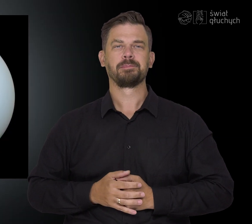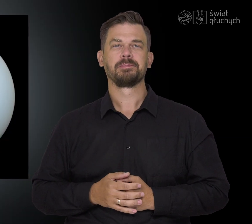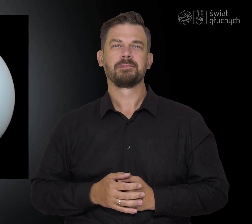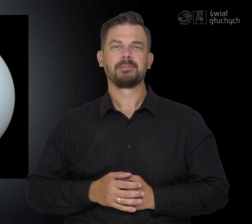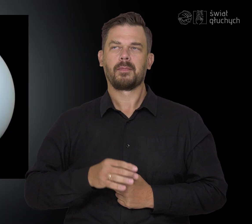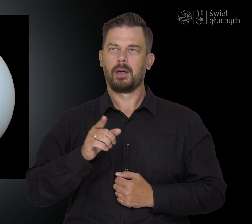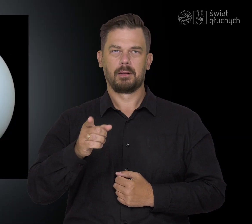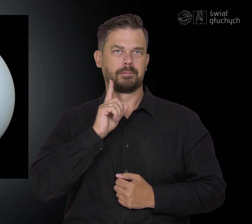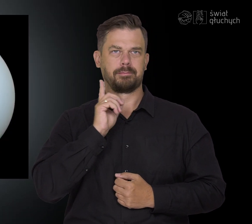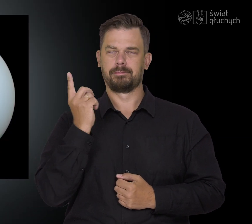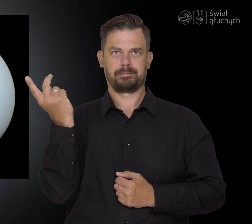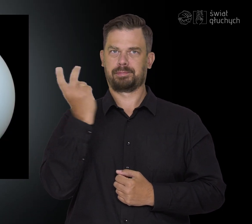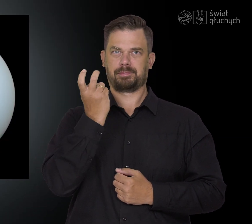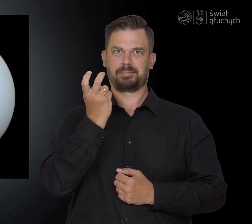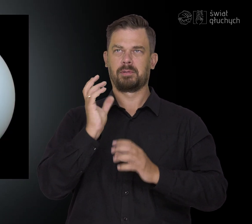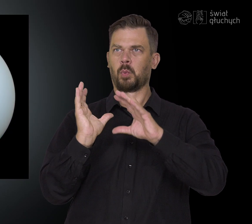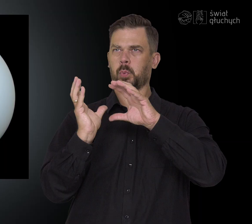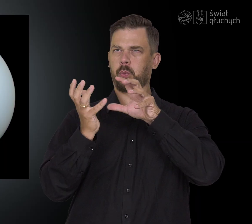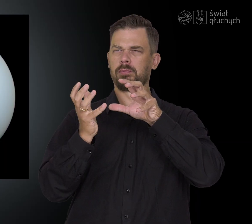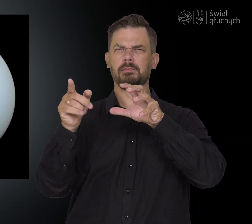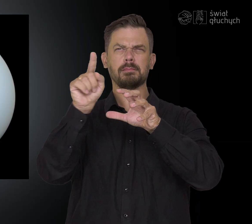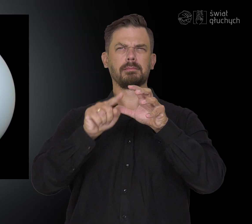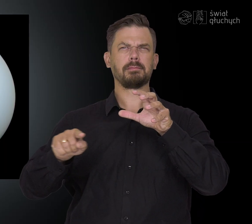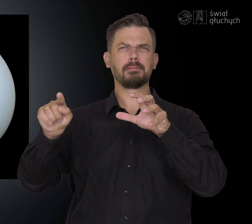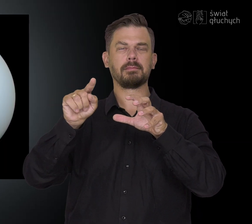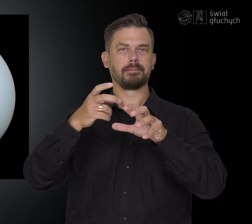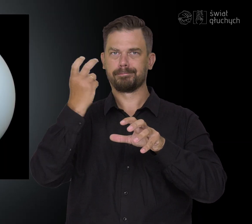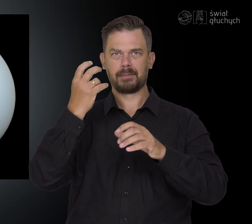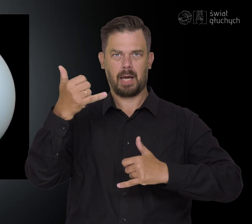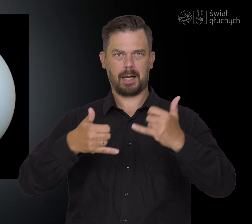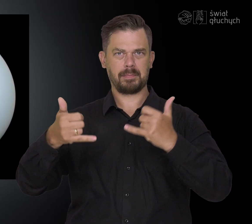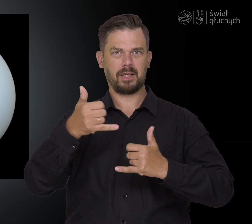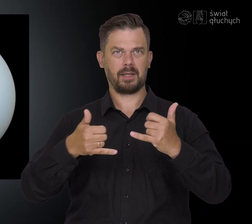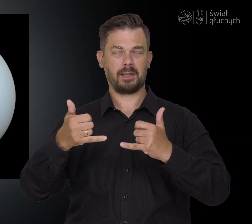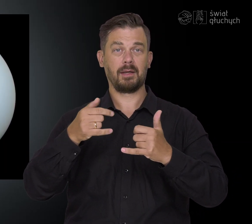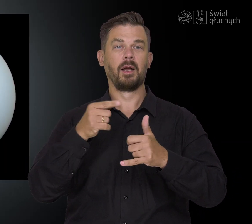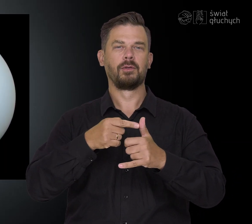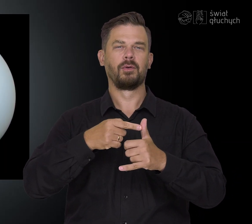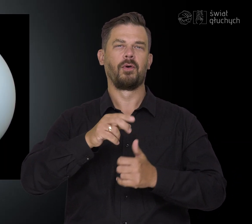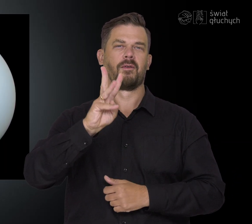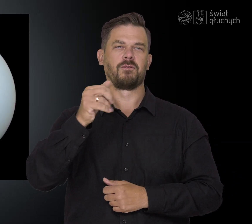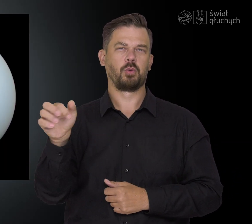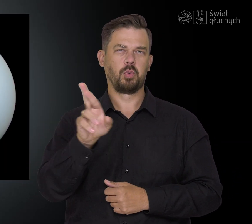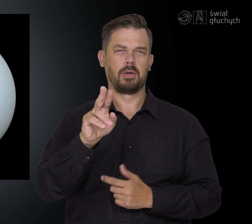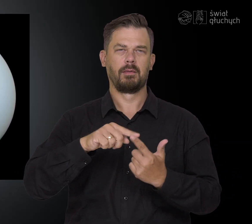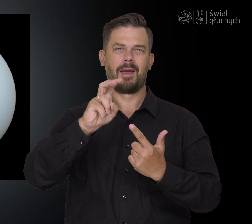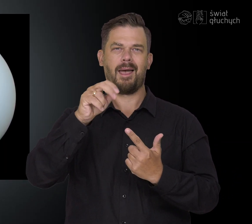A ten niesamowity wygląd planety to zasługa właśnie jej specyficznego składu. Atmosfera zawiera mnóstwo wodoru i helu,